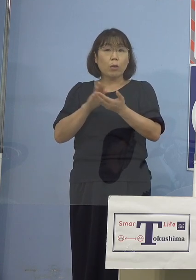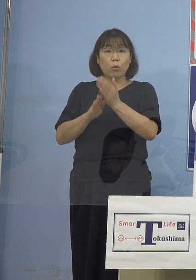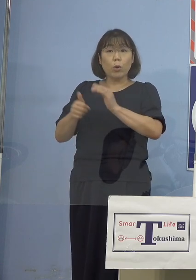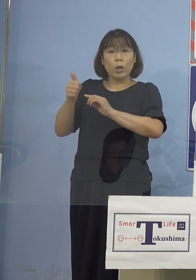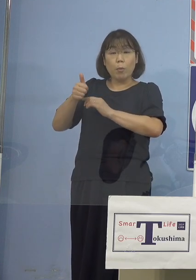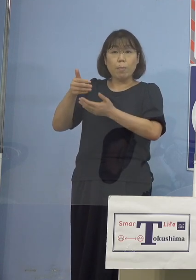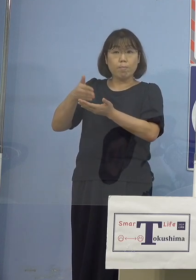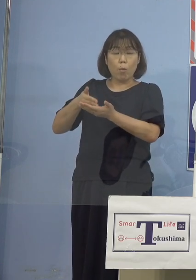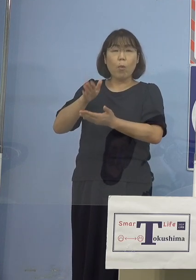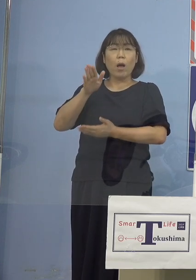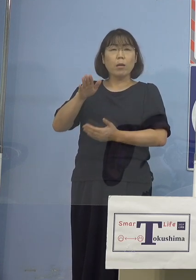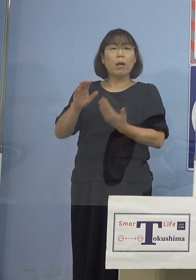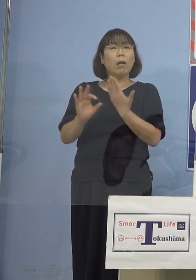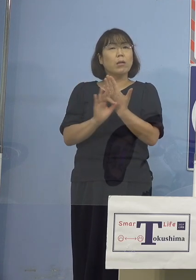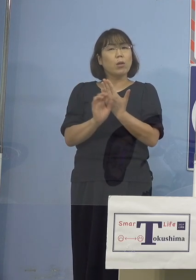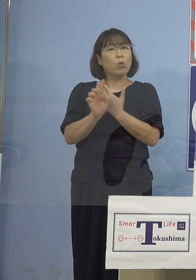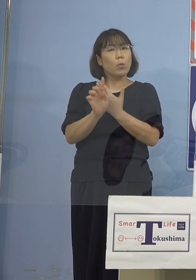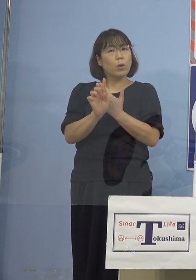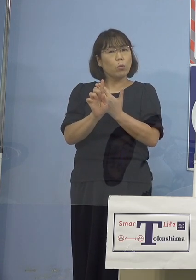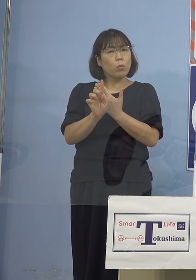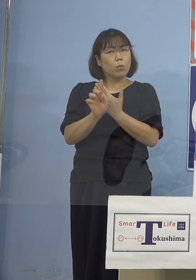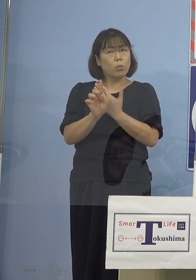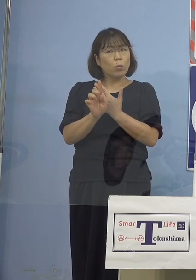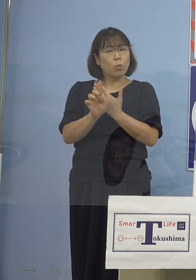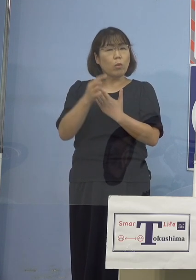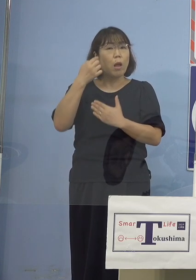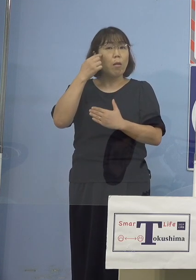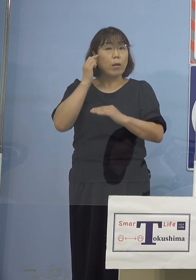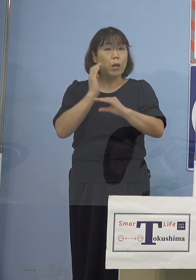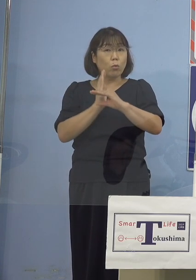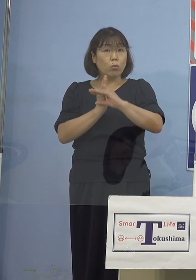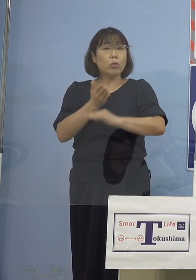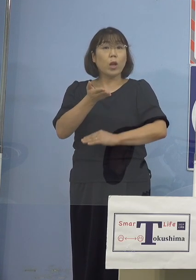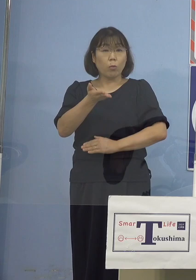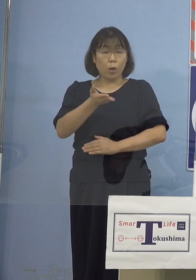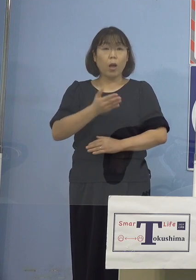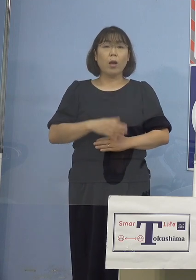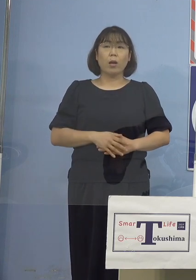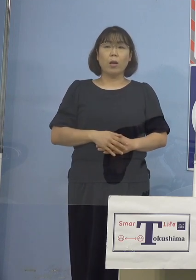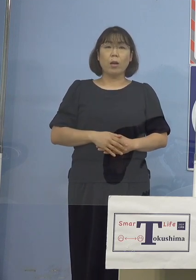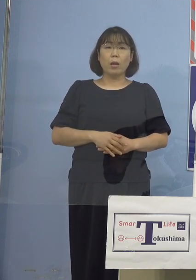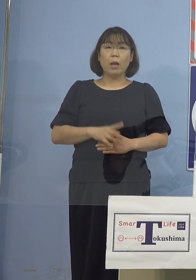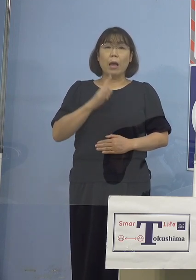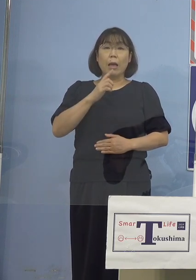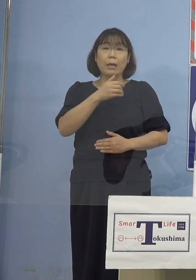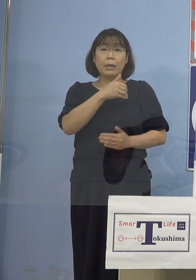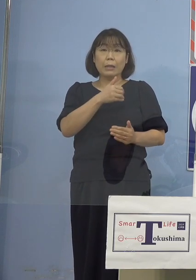例えばどういうことを検討中なのか 言える範囲で教えてもらえますでしょうか